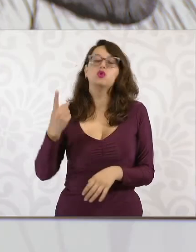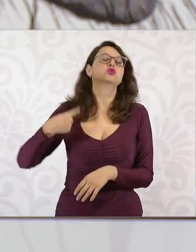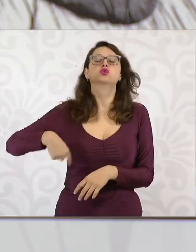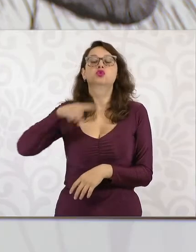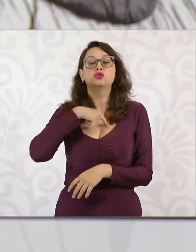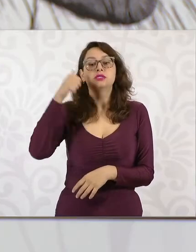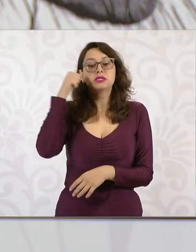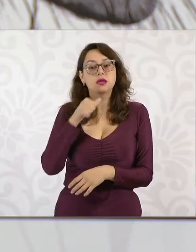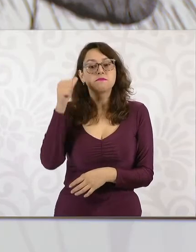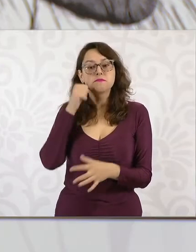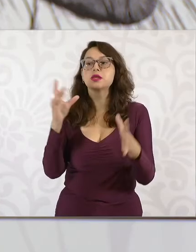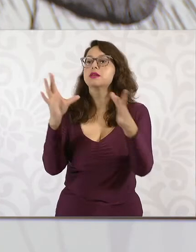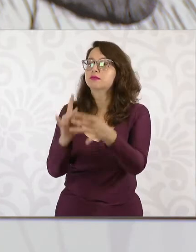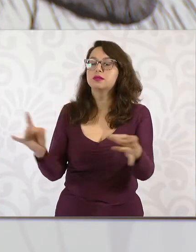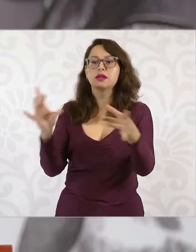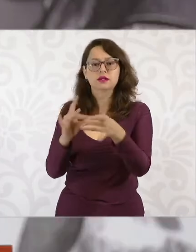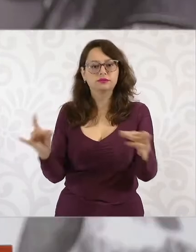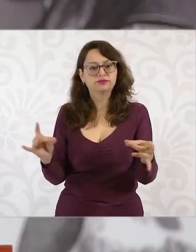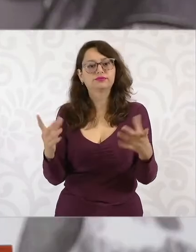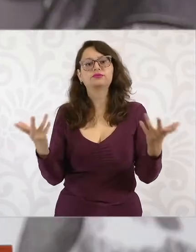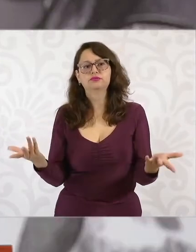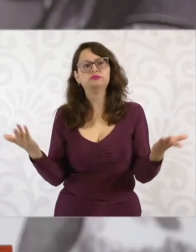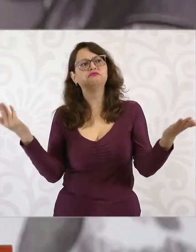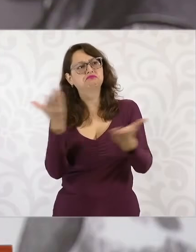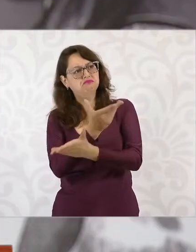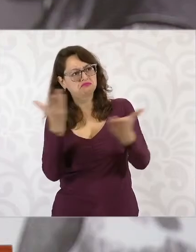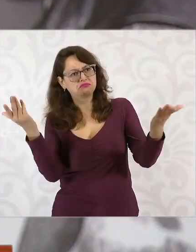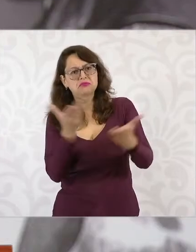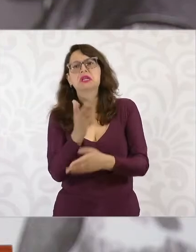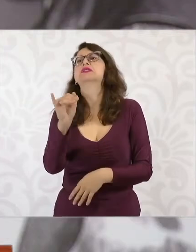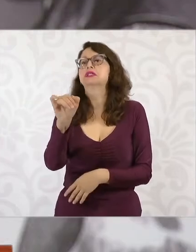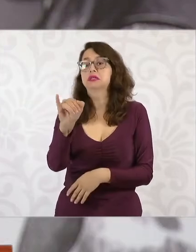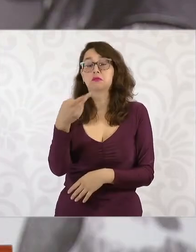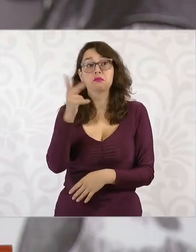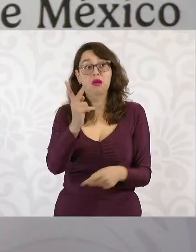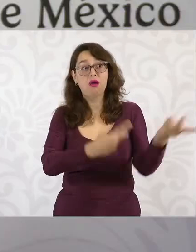que hay colaboración, hay coordinación, pero no hay operaciones conjuntas en tierra, eh bueno,